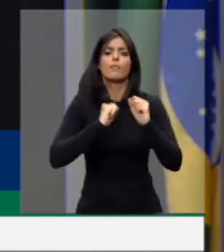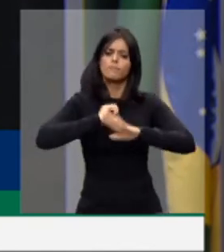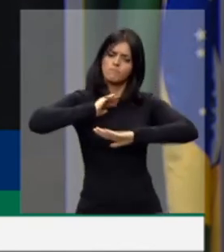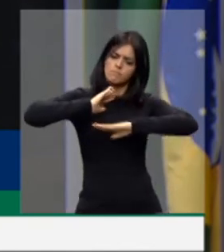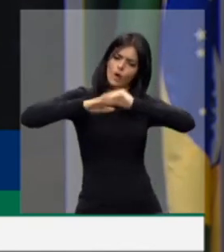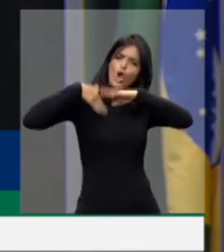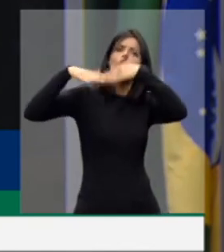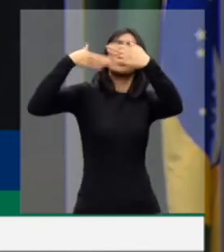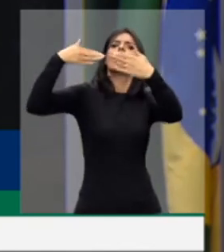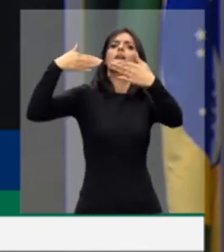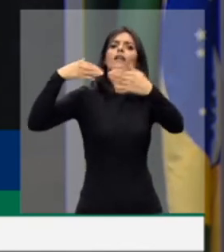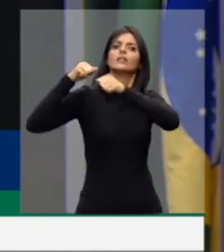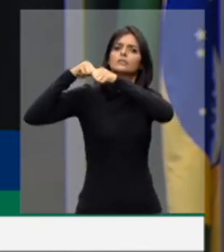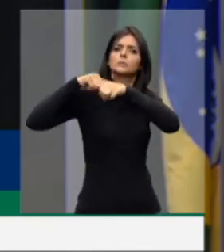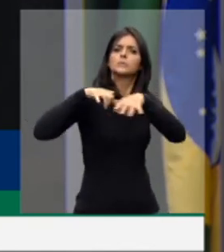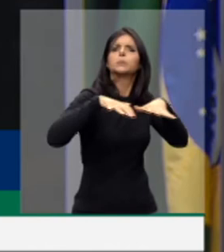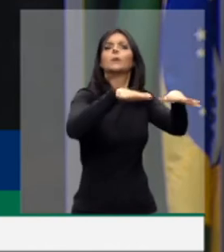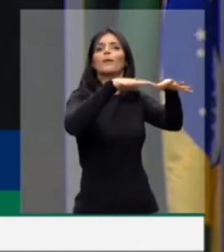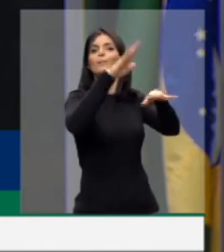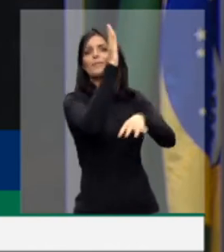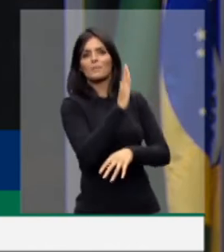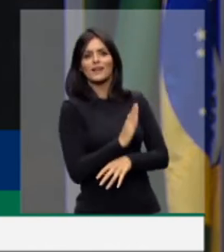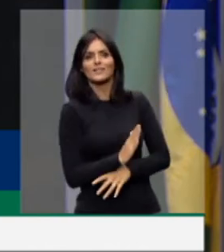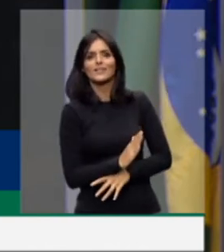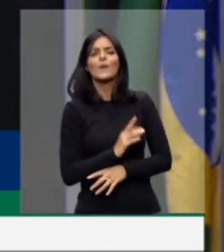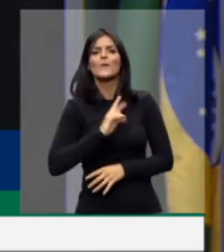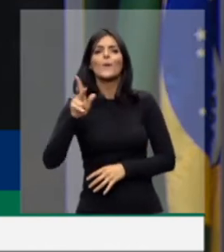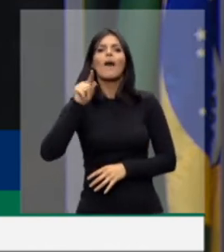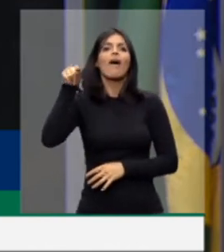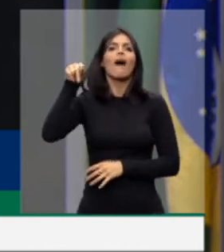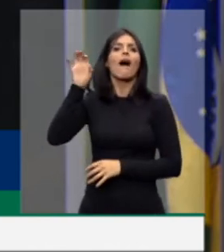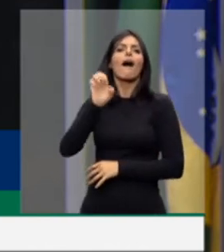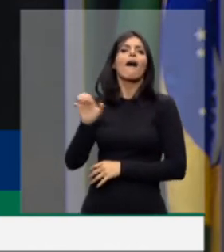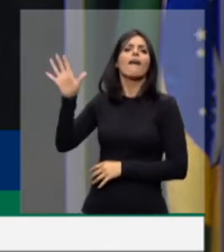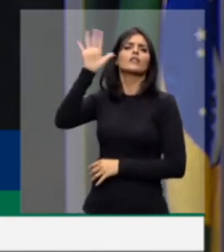DIREITO E A LIBERDADE DE PODER PRODUZIR, NÓS SÓ QUEREMOS TER O DIREITO E A LIBERDADE DE